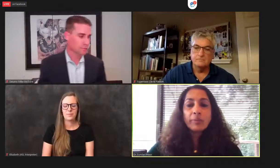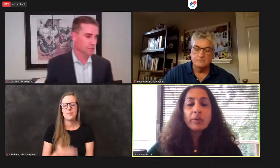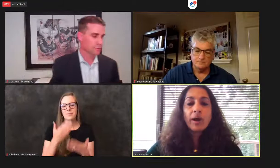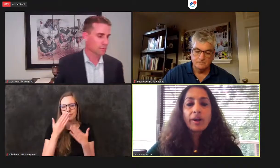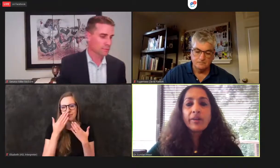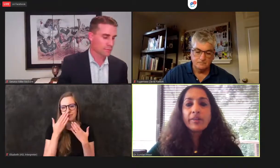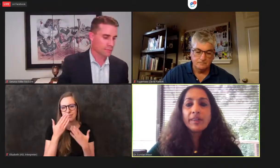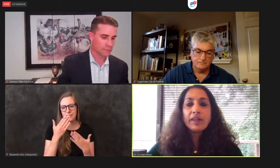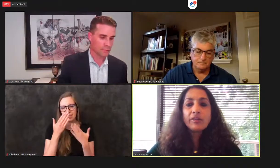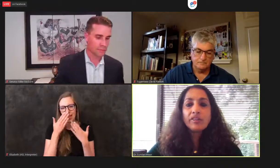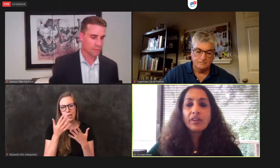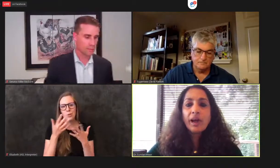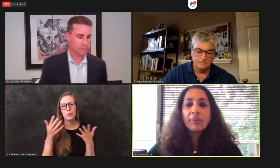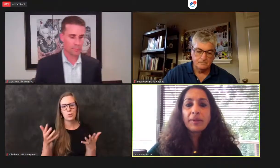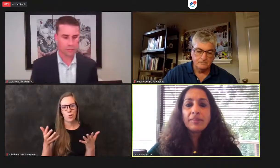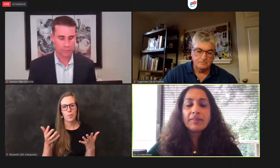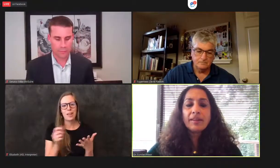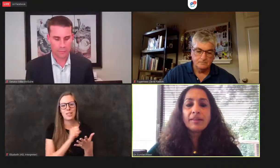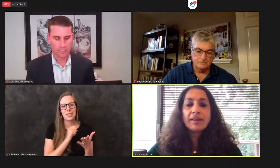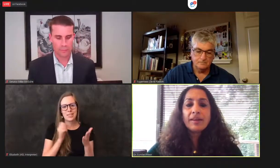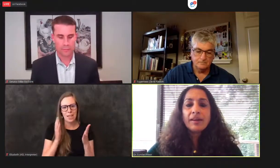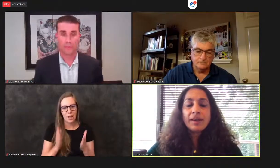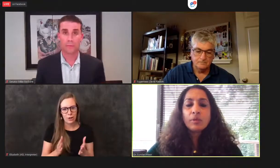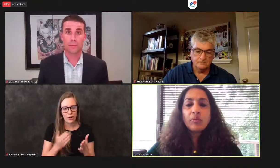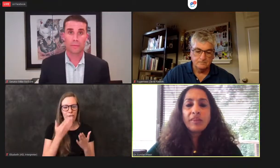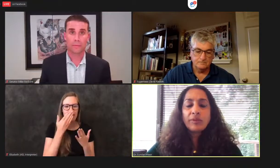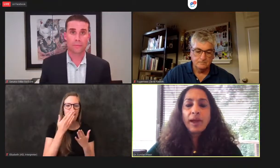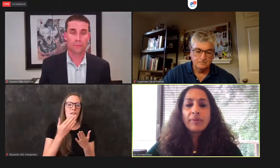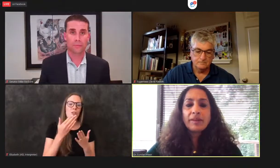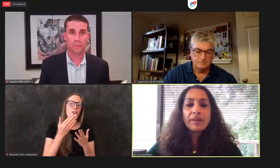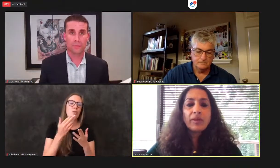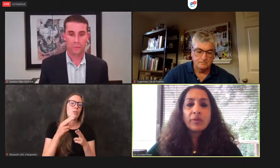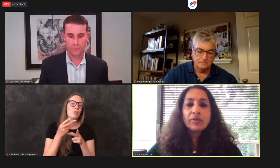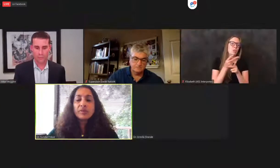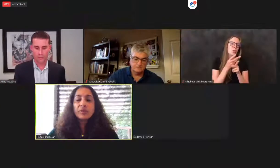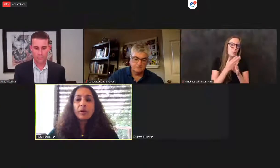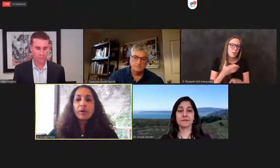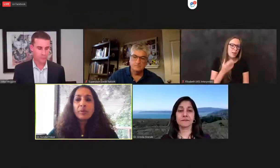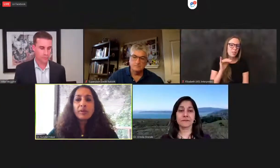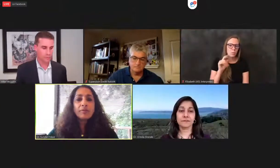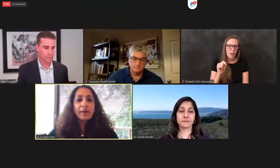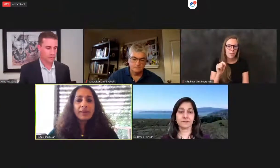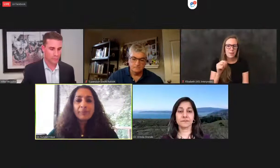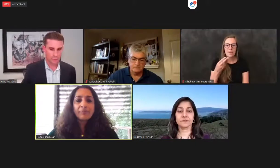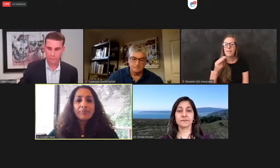Muchas gracias senador, senador Maguire y supervisor de Rabbit y otros que están